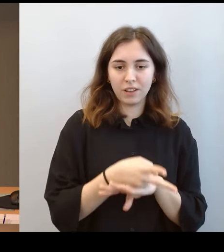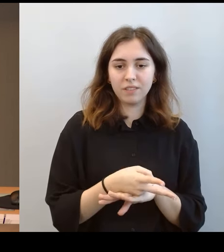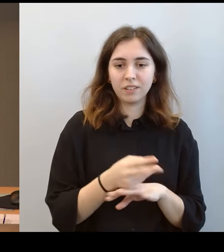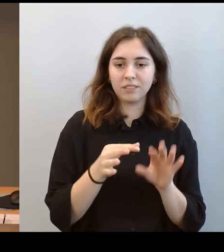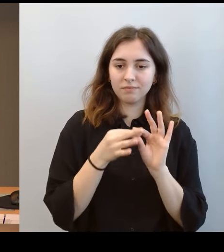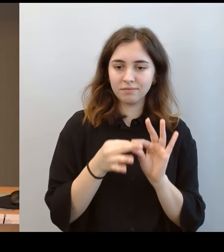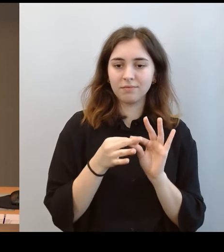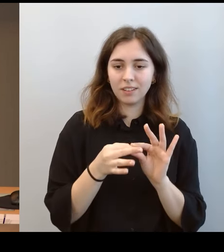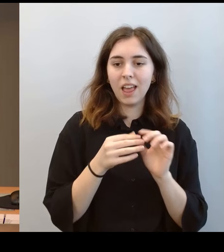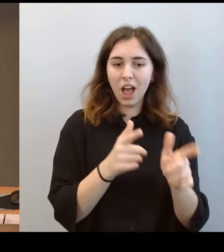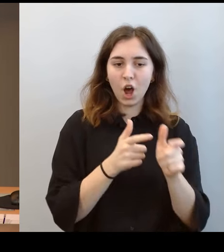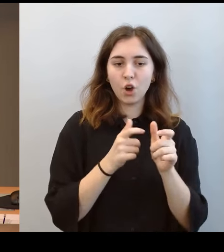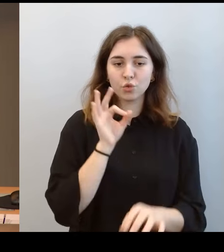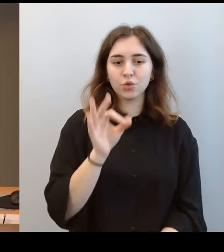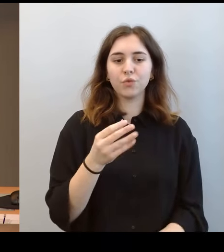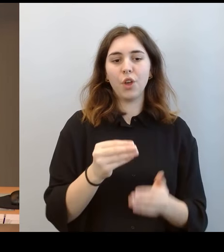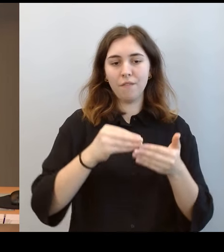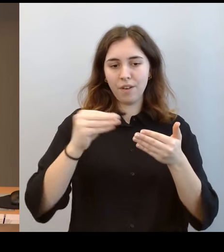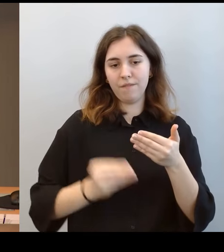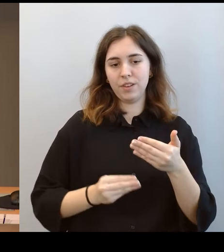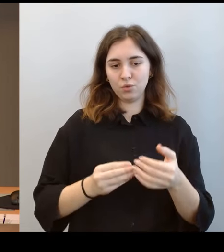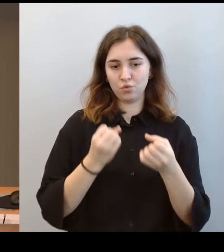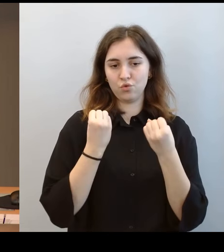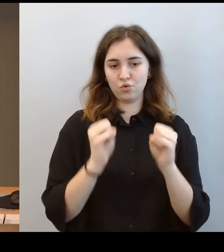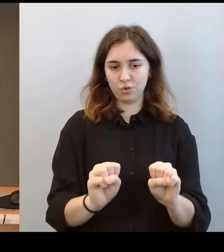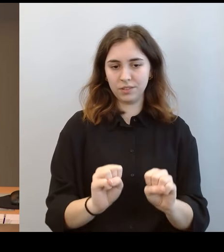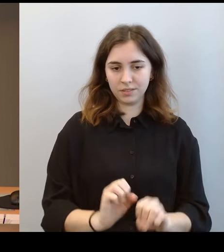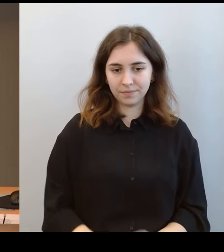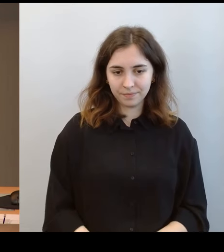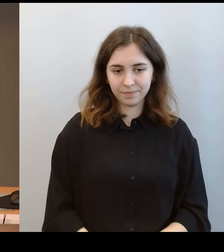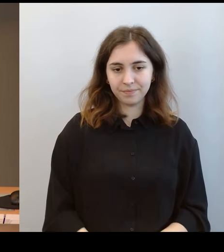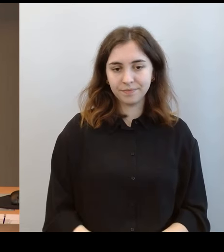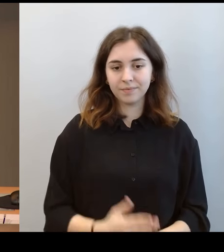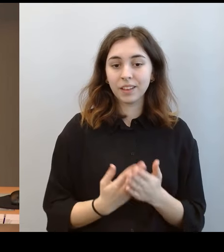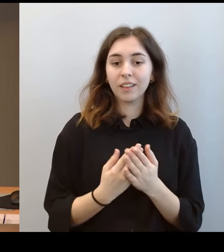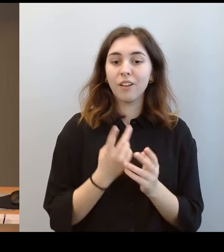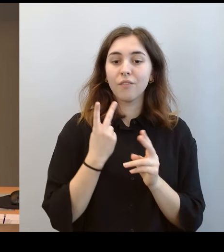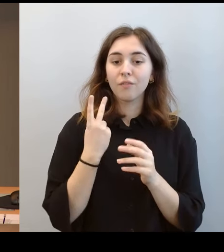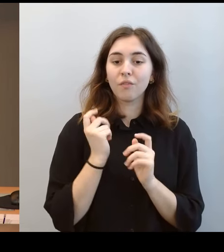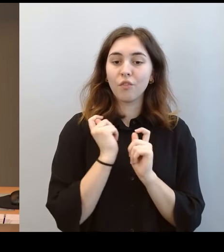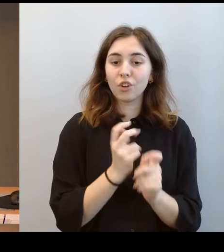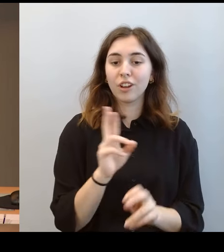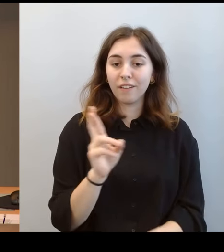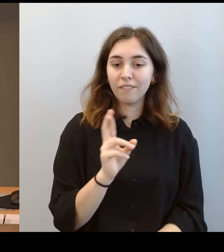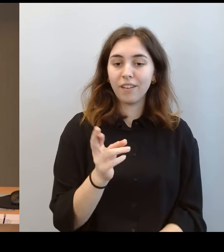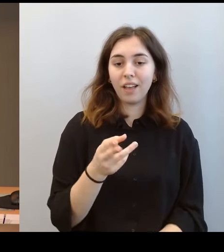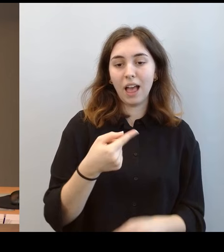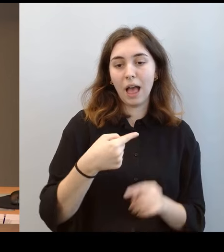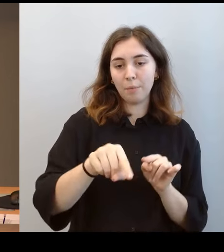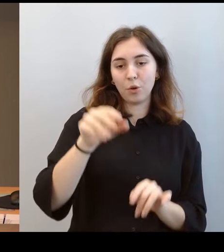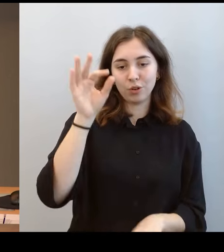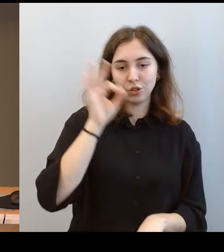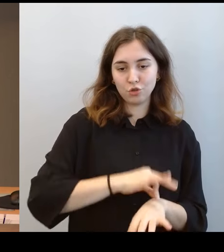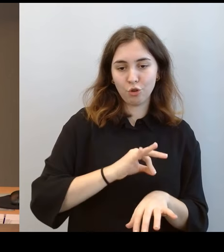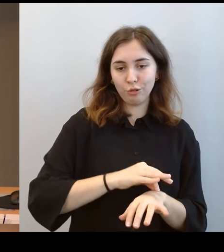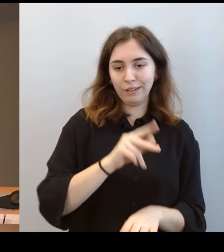als Abgeordnete als Mitglied vorgeschlagen, die Abgeordnete Dr. Kristin Brinker. Auf Sie empfehlen 145 Stimmen, davon